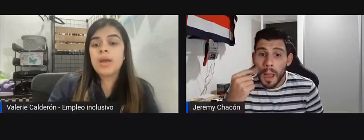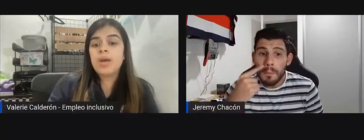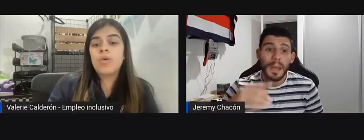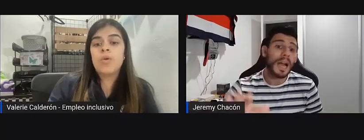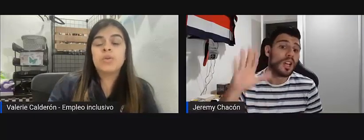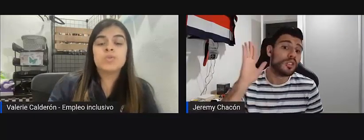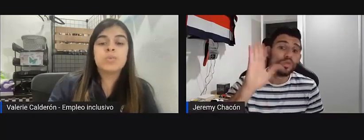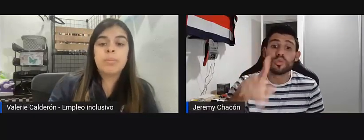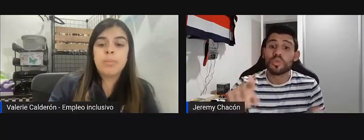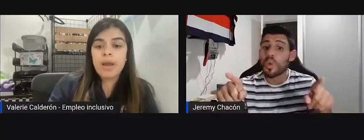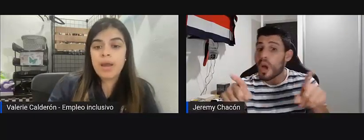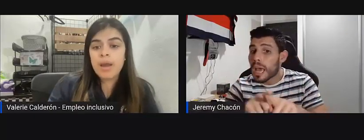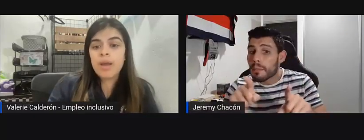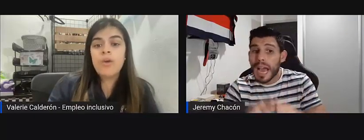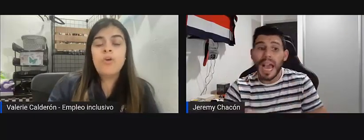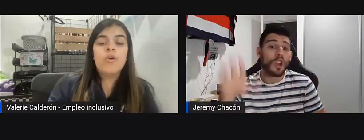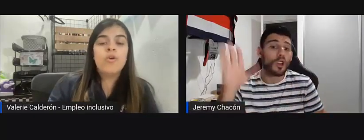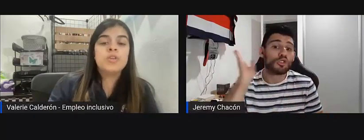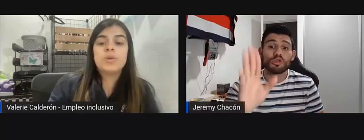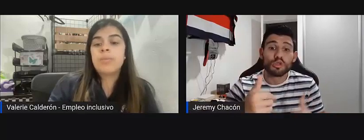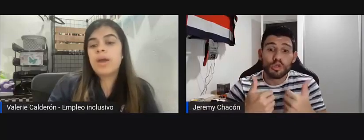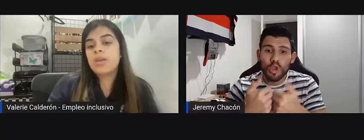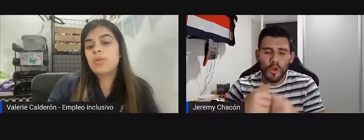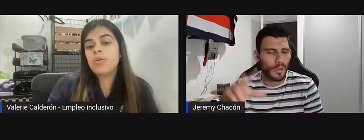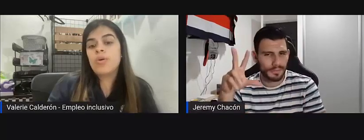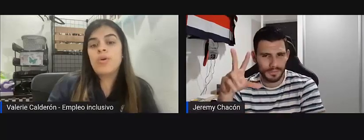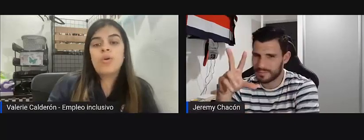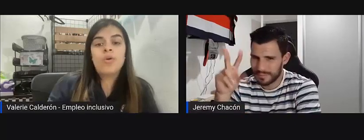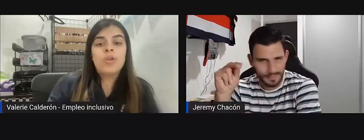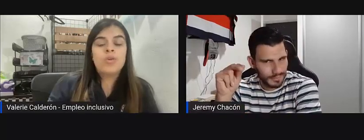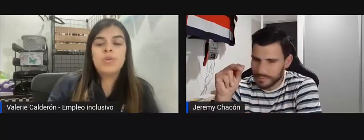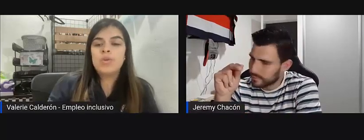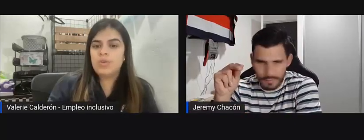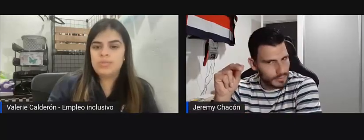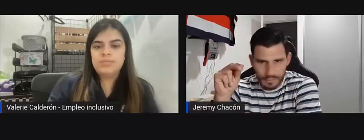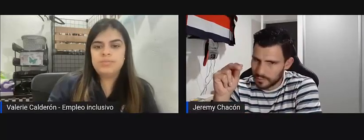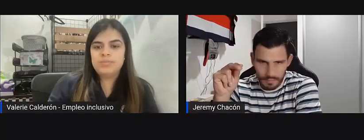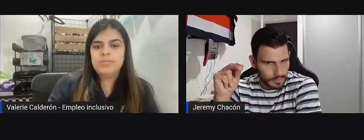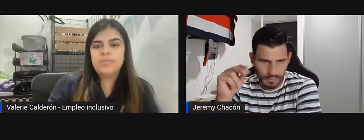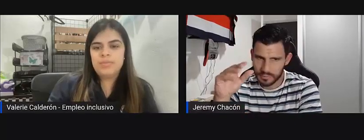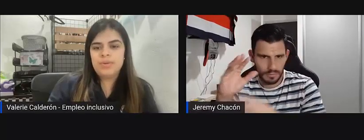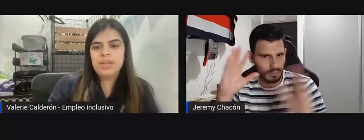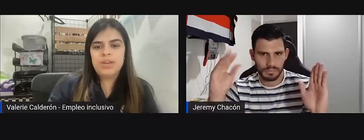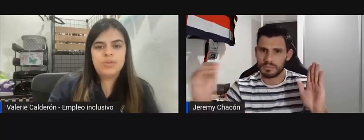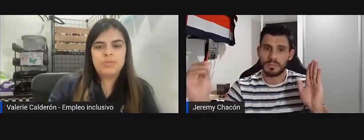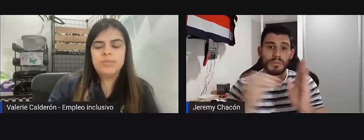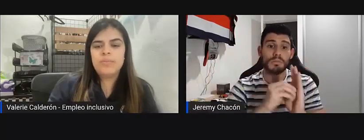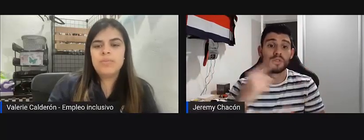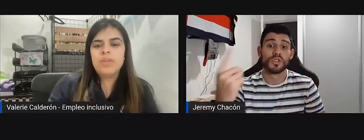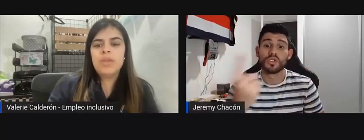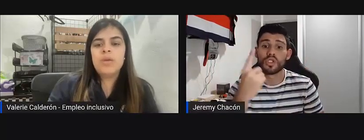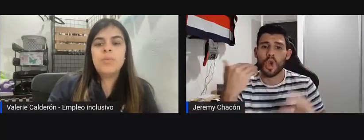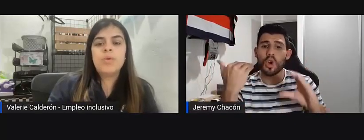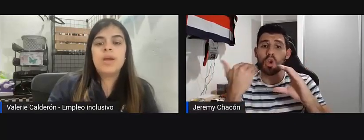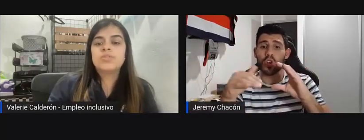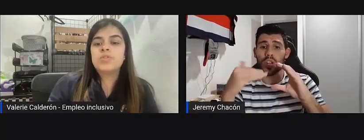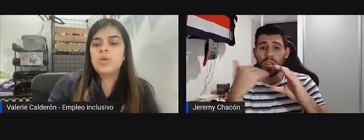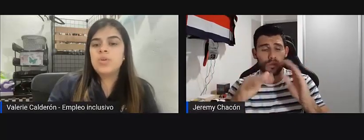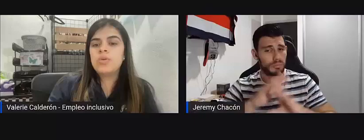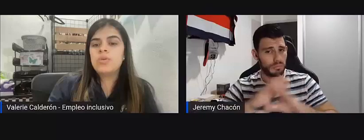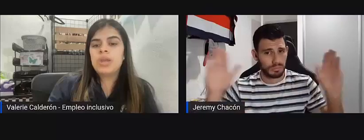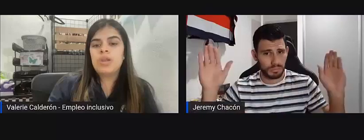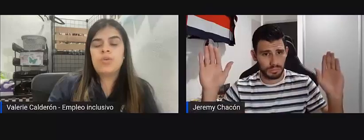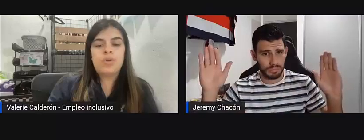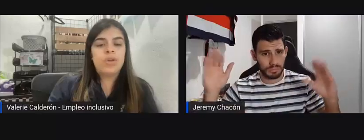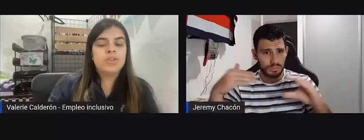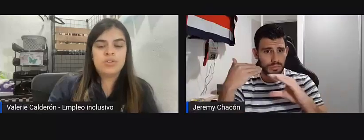o de su papá o de su hermano o el novio no verdad no ponga solo el correo electrónico